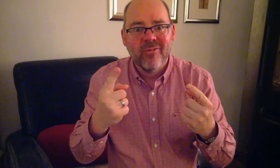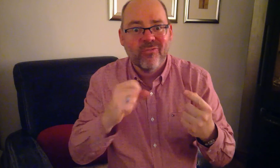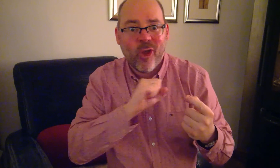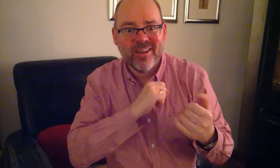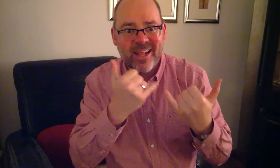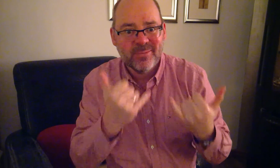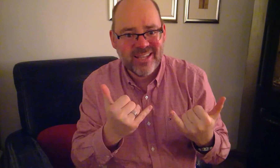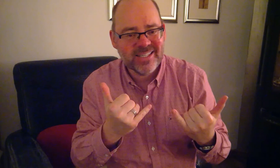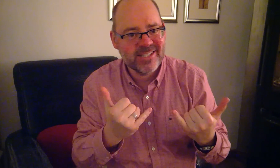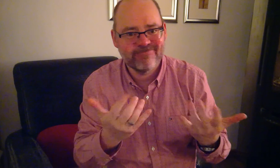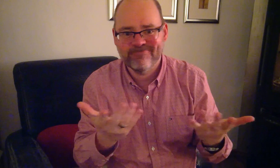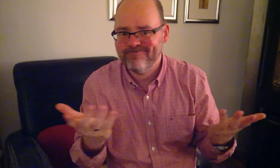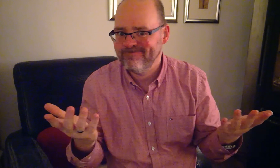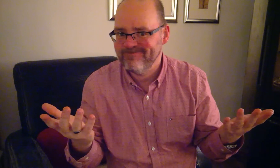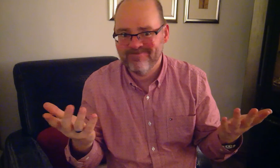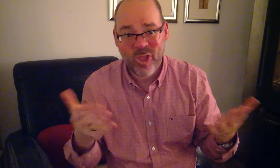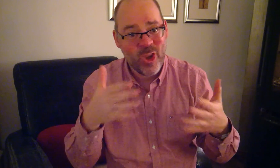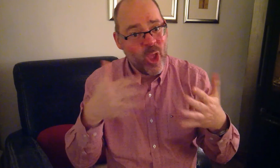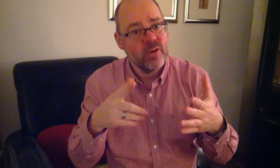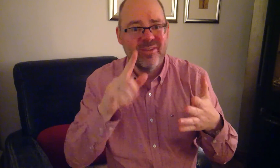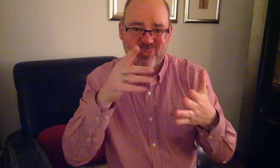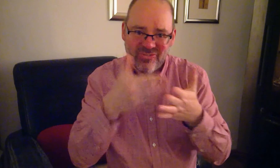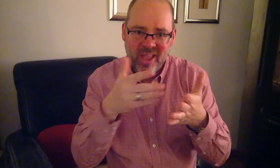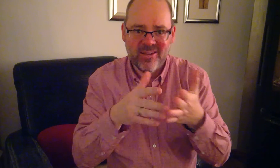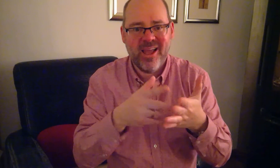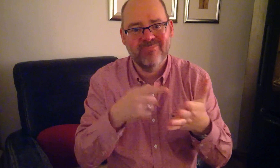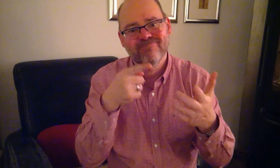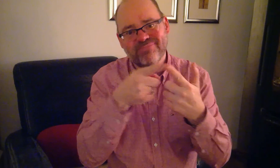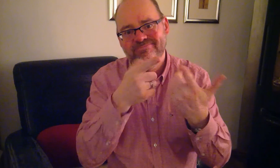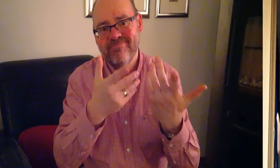Aber Vorteile haben wir bislang nicht. Wir müssen weiter dran bleiben.